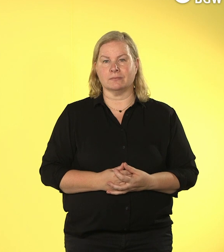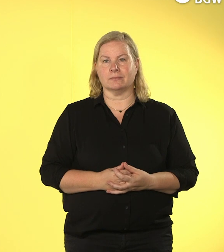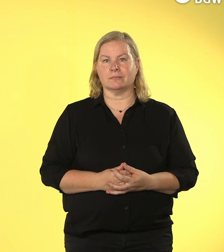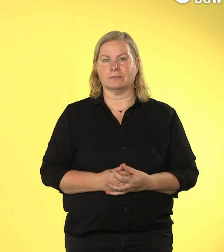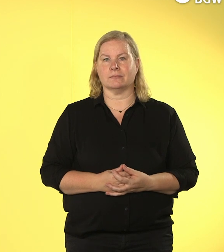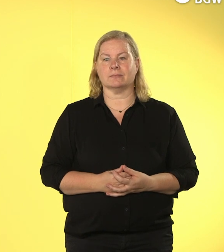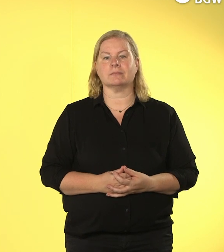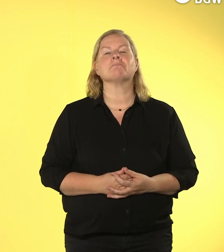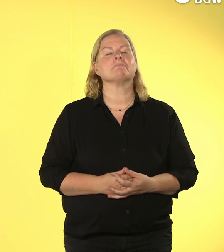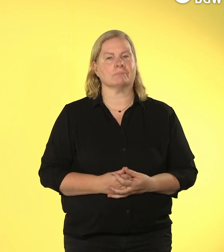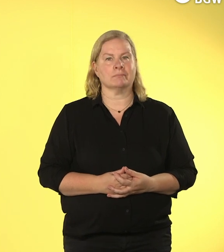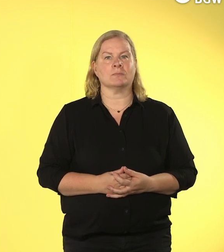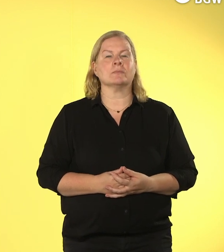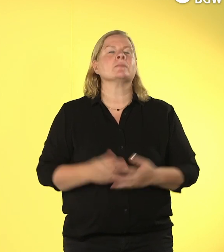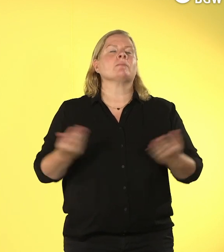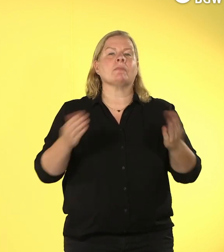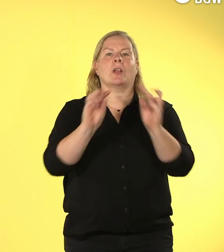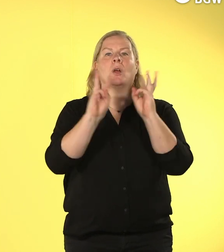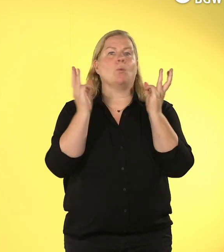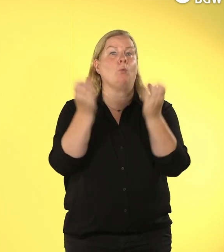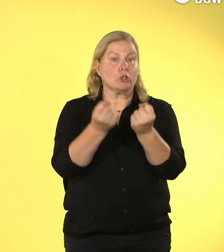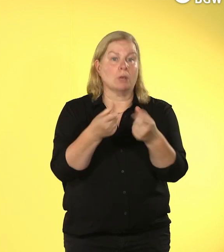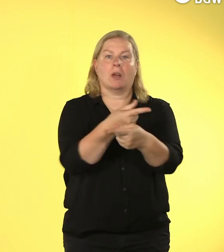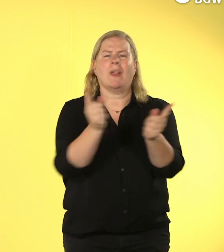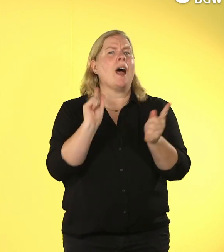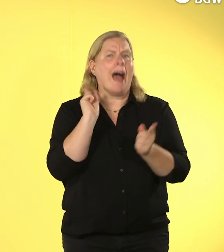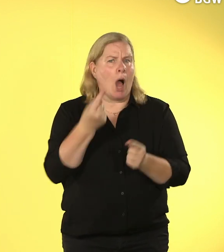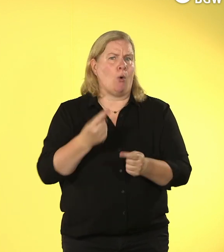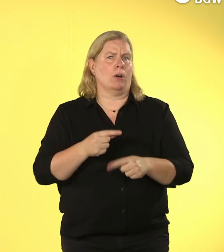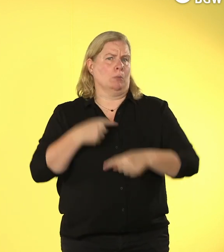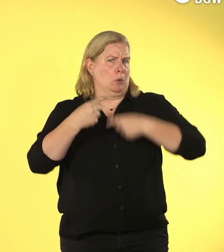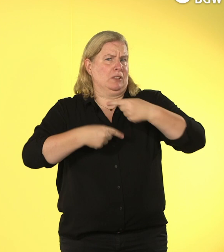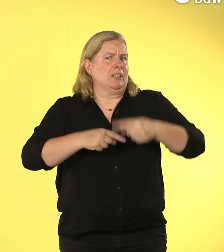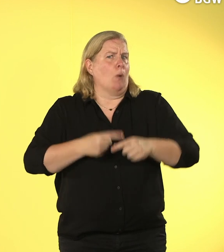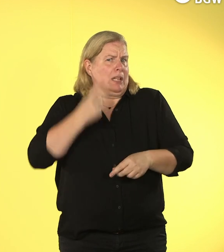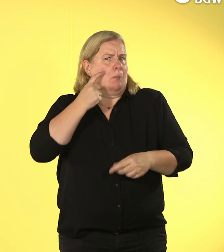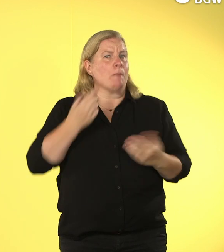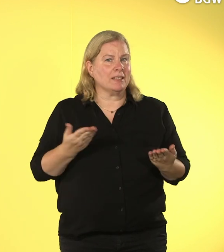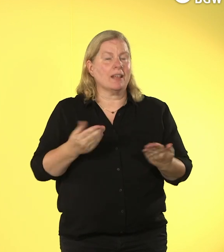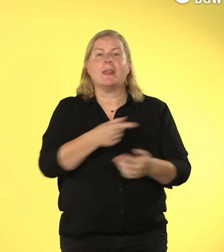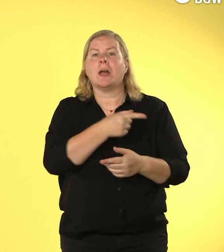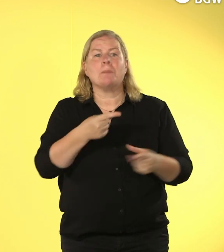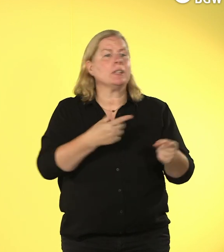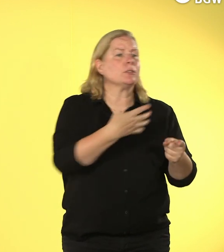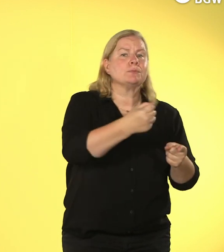Genau, in Präsenz-Workshops dauert es auch einige Augenblicke, bis wir wissen, mit wem wir es zu tun haben.